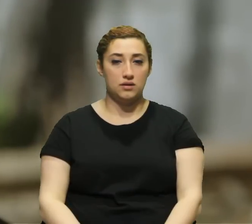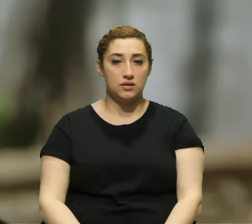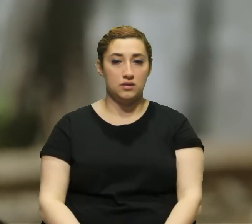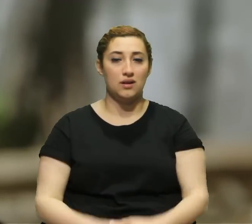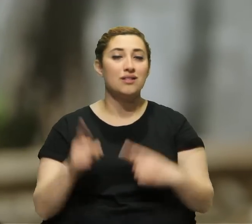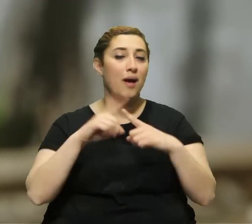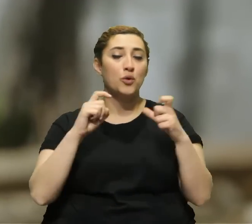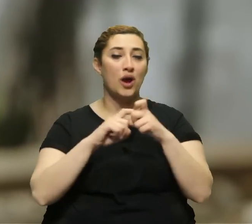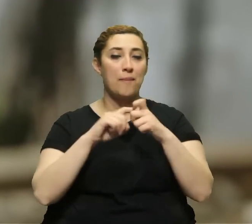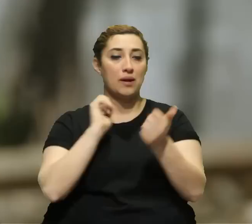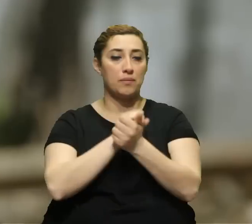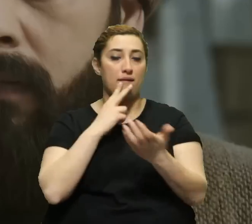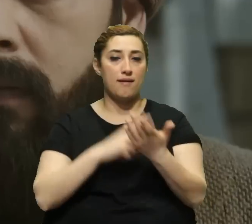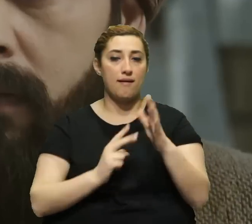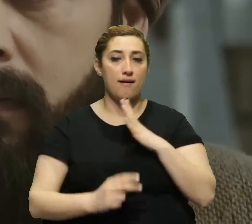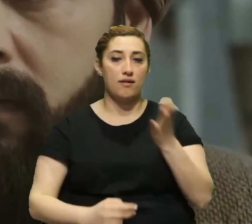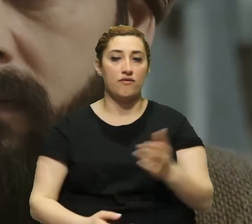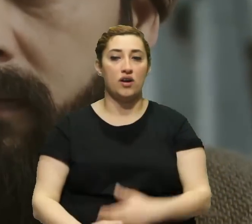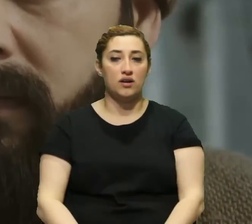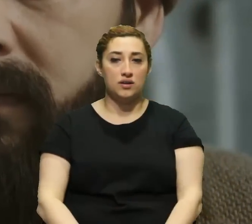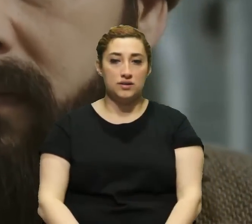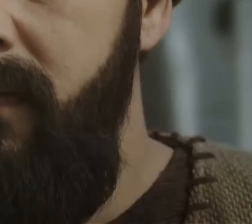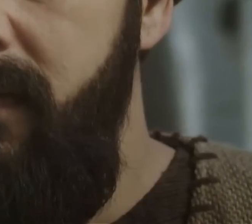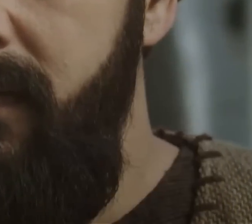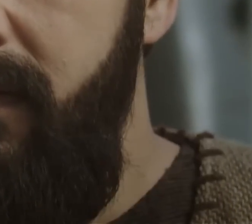Tapduk Emre içindir tutuklama kararı.